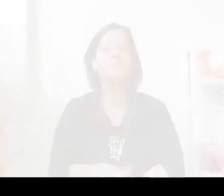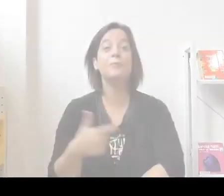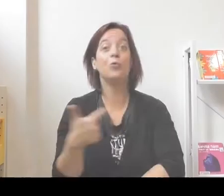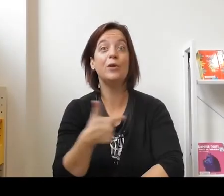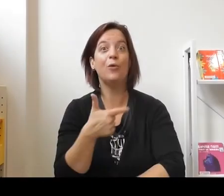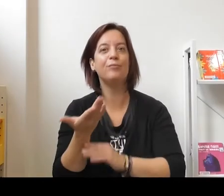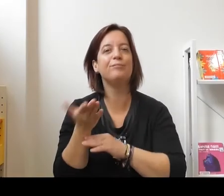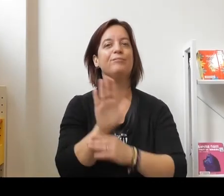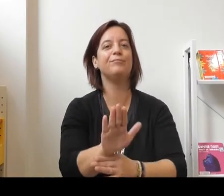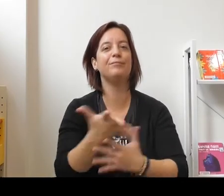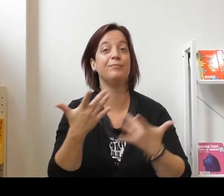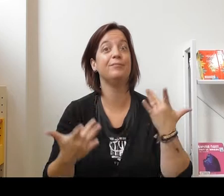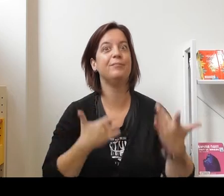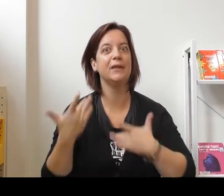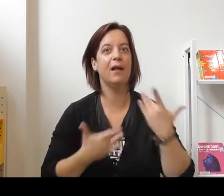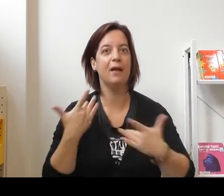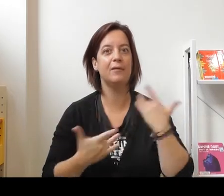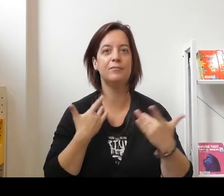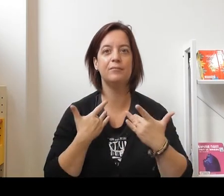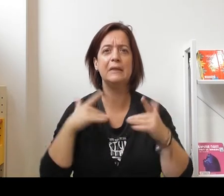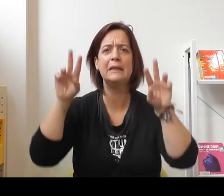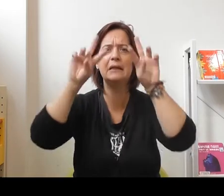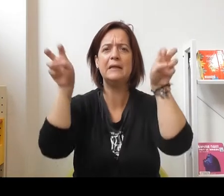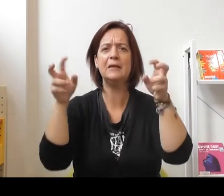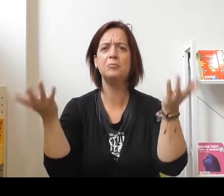Tous les deux présenteront le spectacle